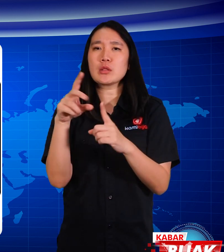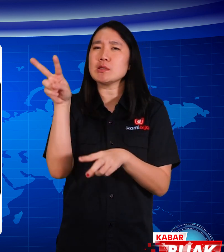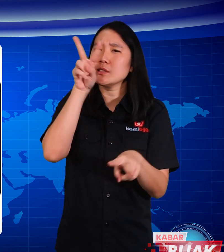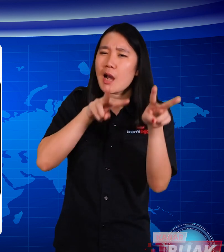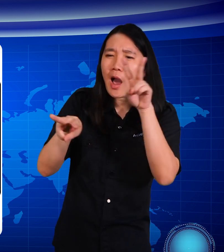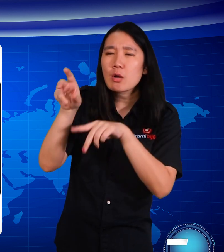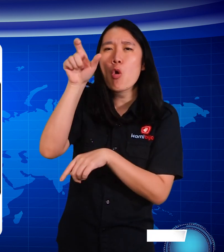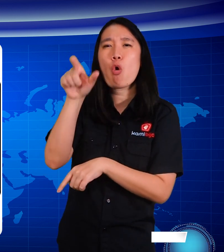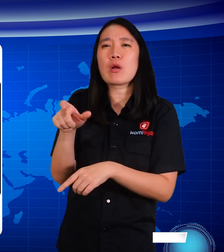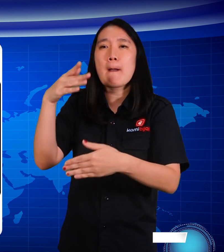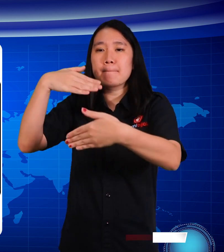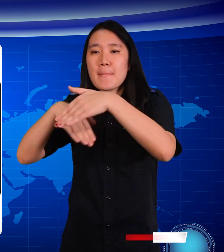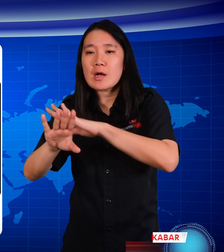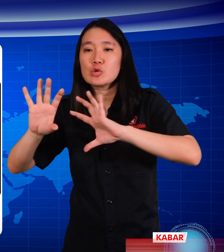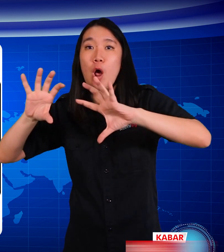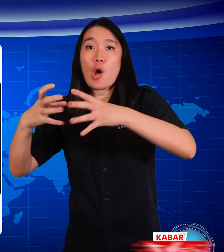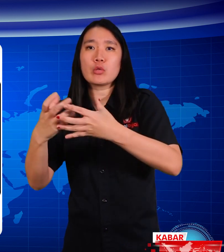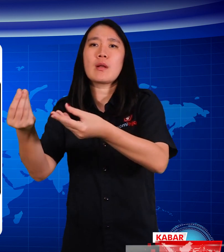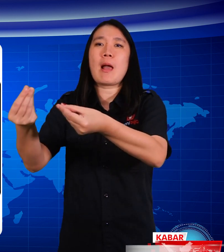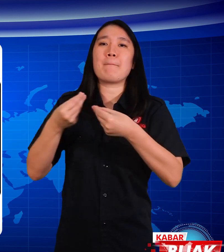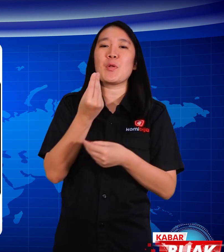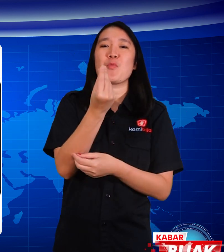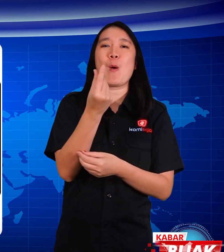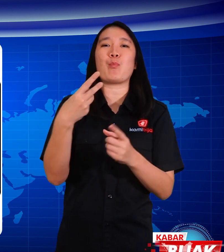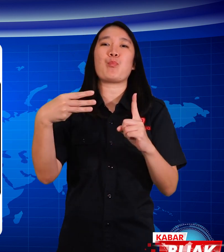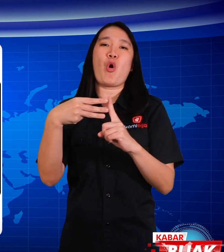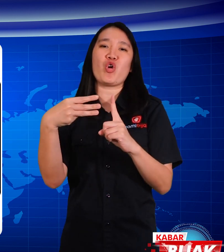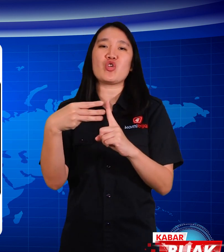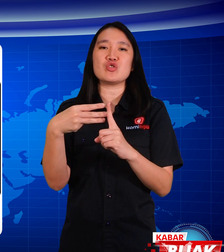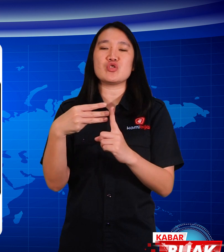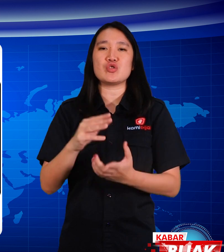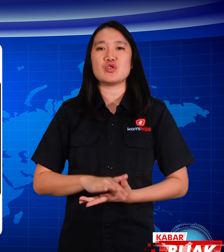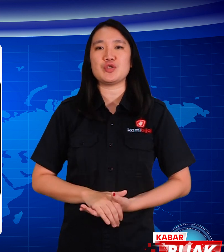dan mencari orang masuk anggota dengan dapat uang bonus.